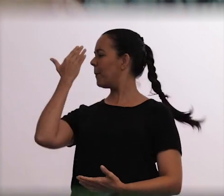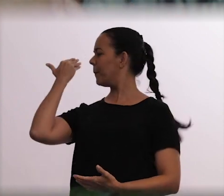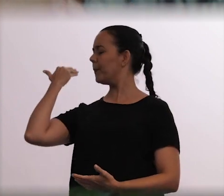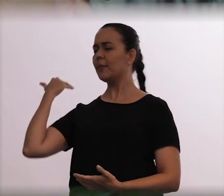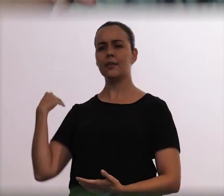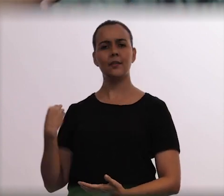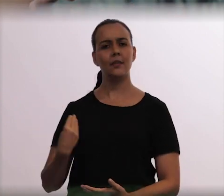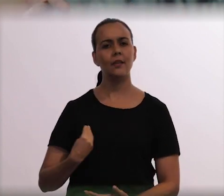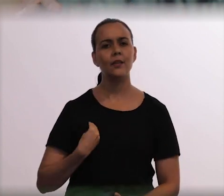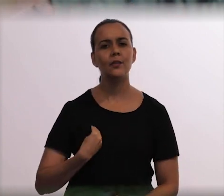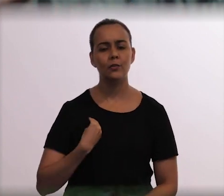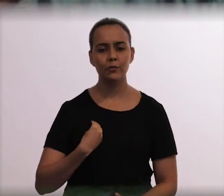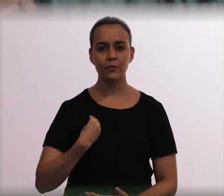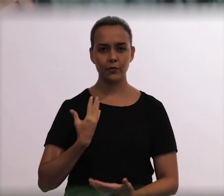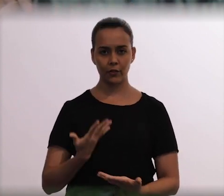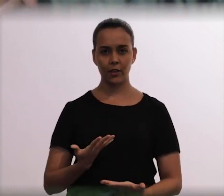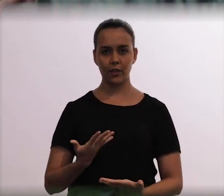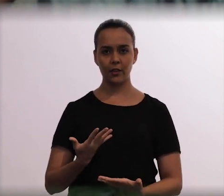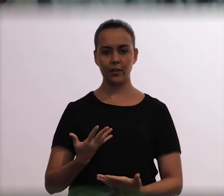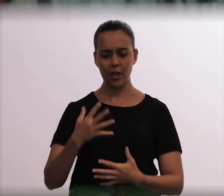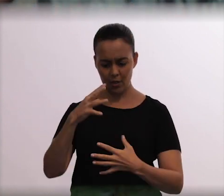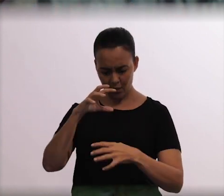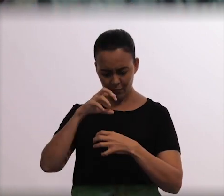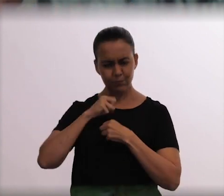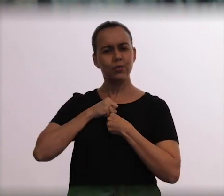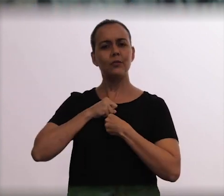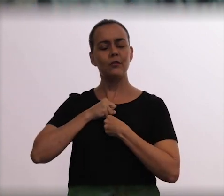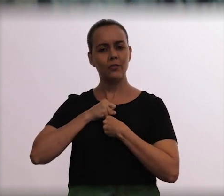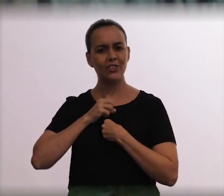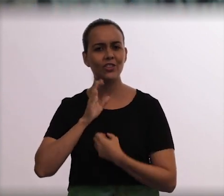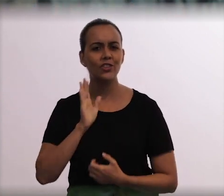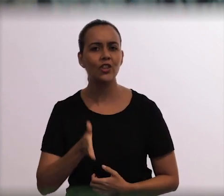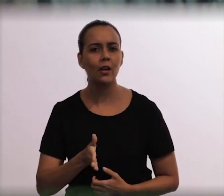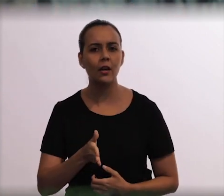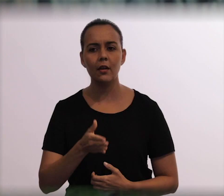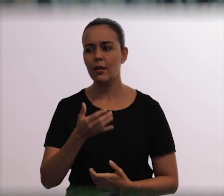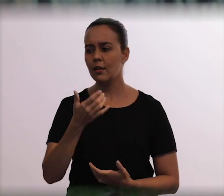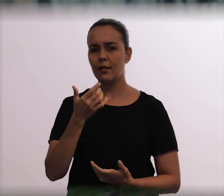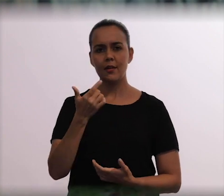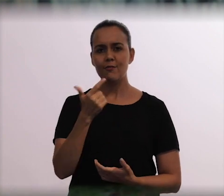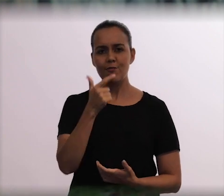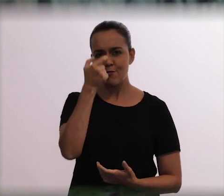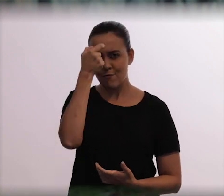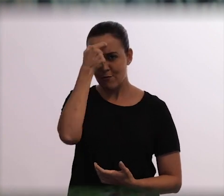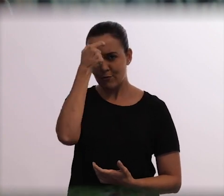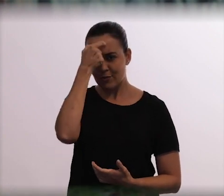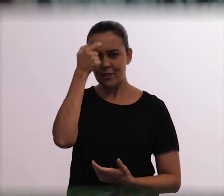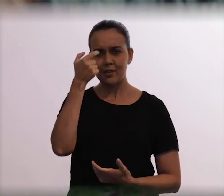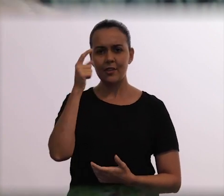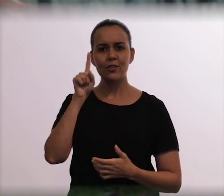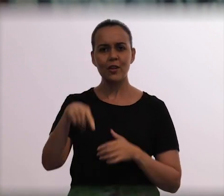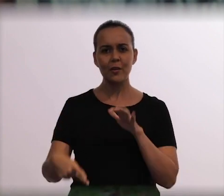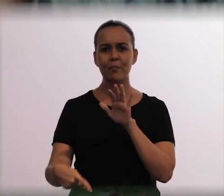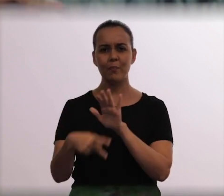E isso, ele não é uma coisa muito consciente, isso que forma um certo "hábitos" de cada um de nós.